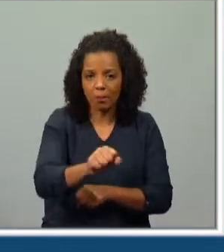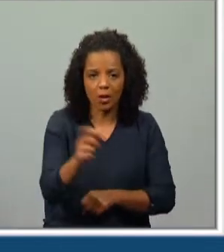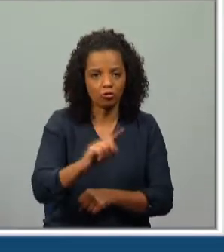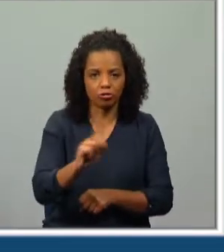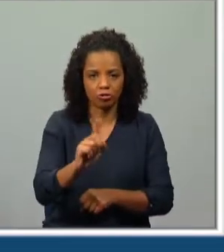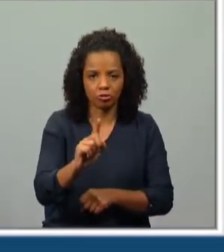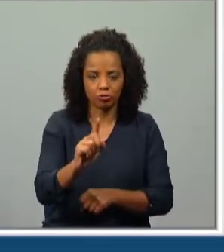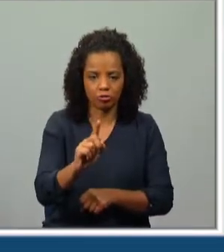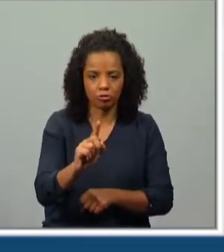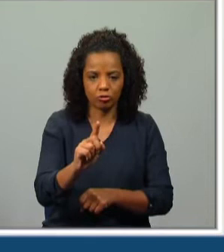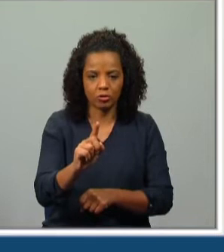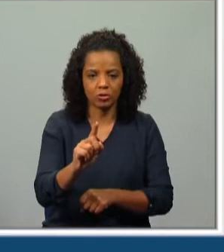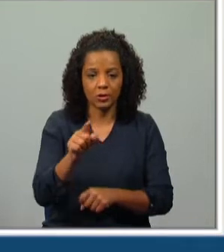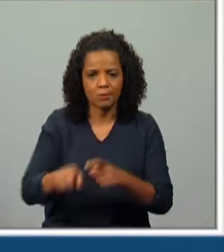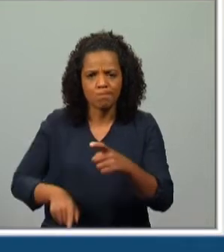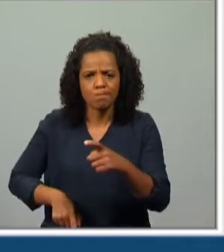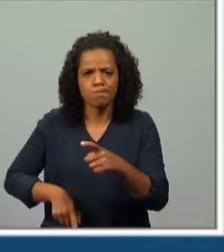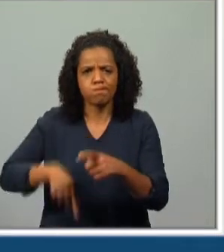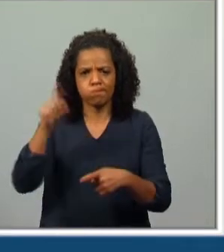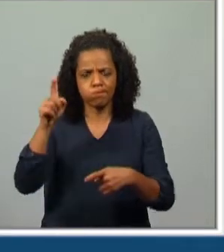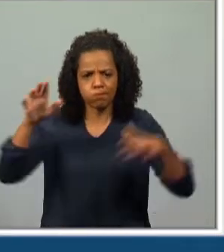Não Foram apanhadas pela onda desculpa fugiram rapidamente aquele local 沒被捲入 抱歉迅速逃離了那個地方